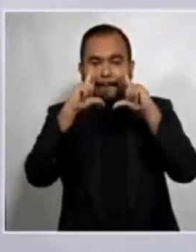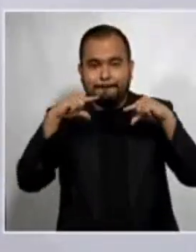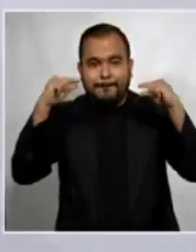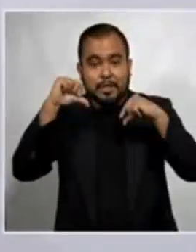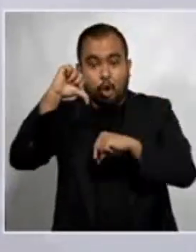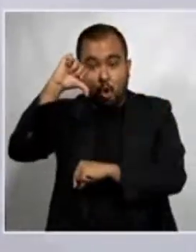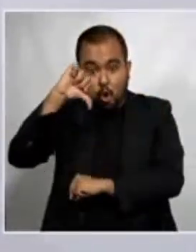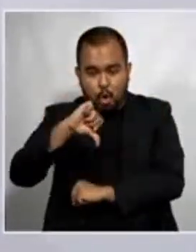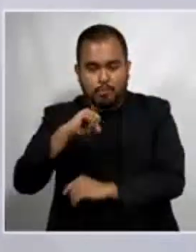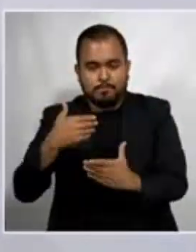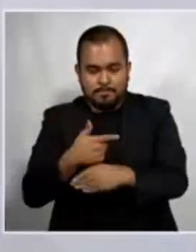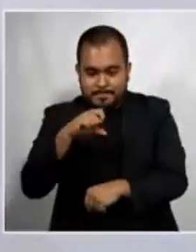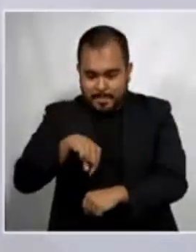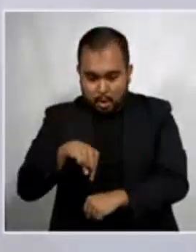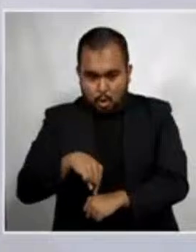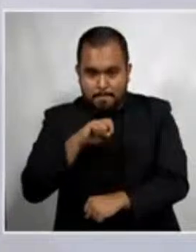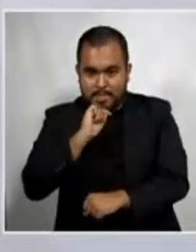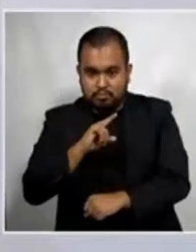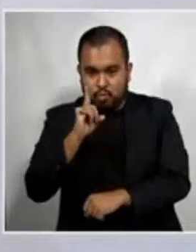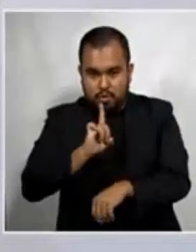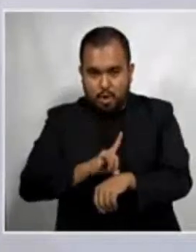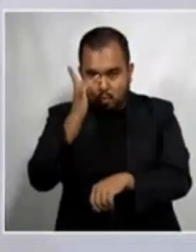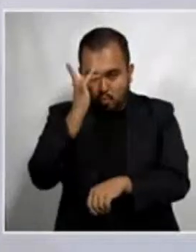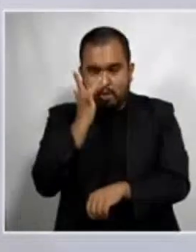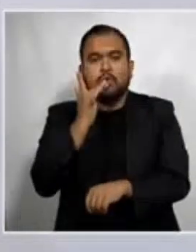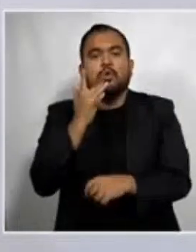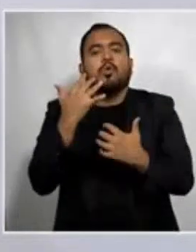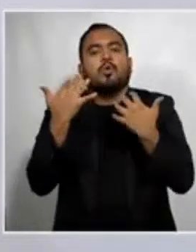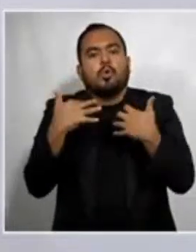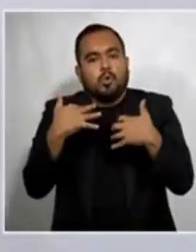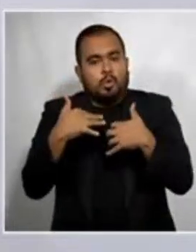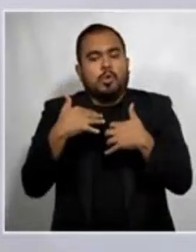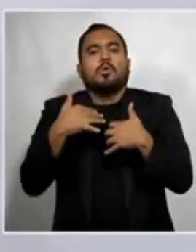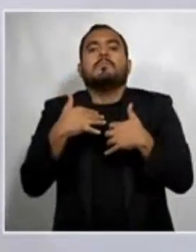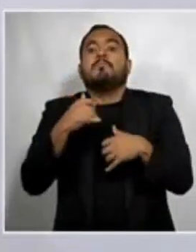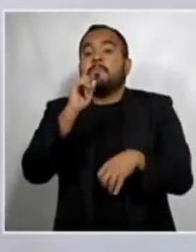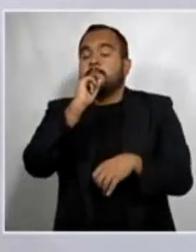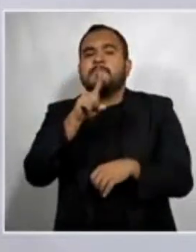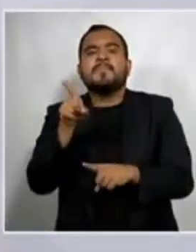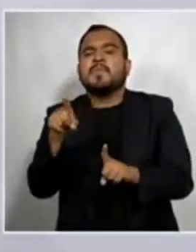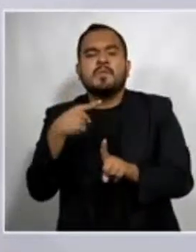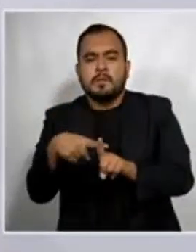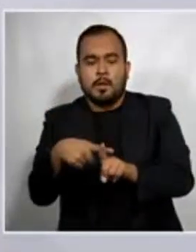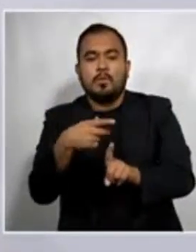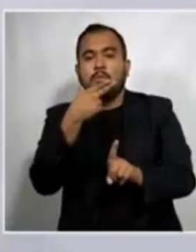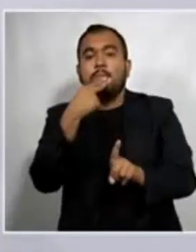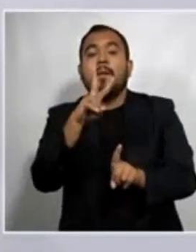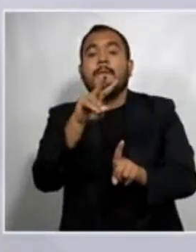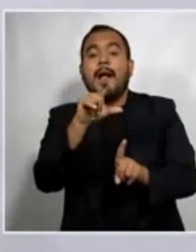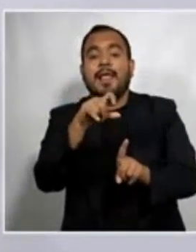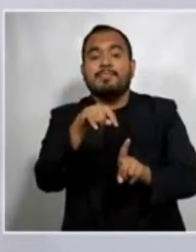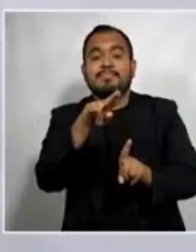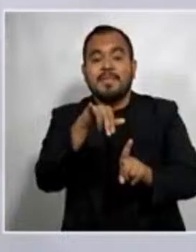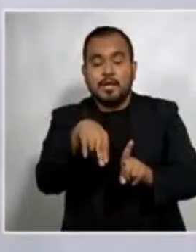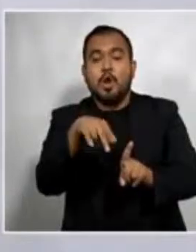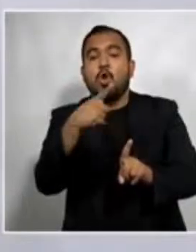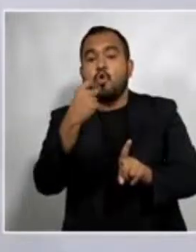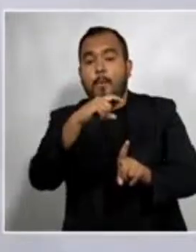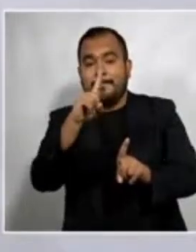y también personalidades tapatías como Valentín Gómez Farías, José Clemente Orozco,